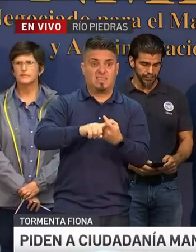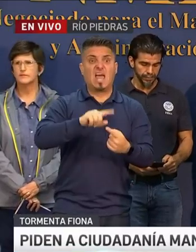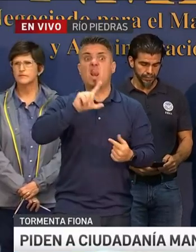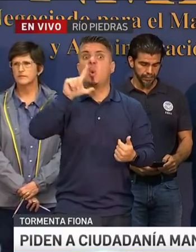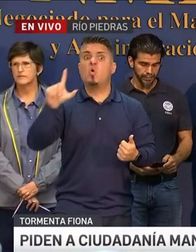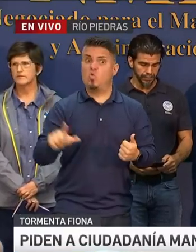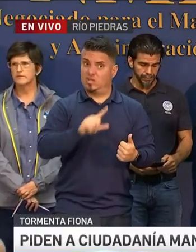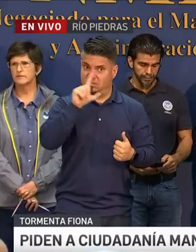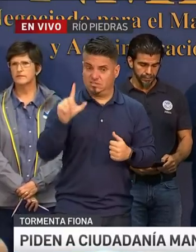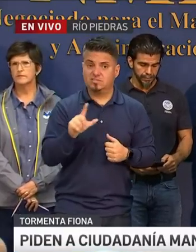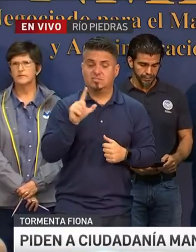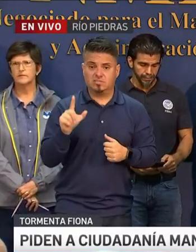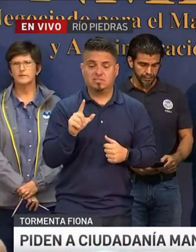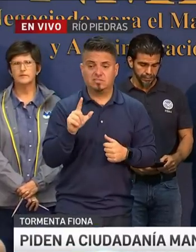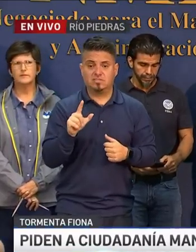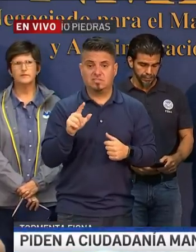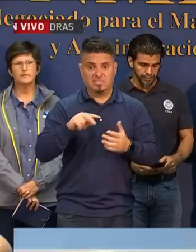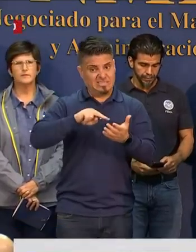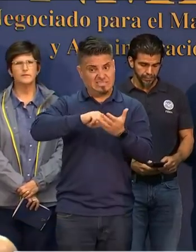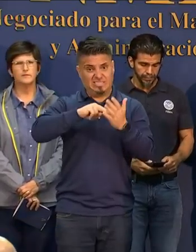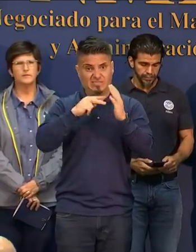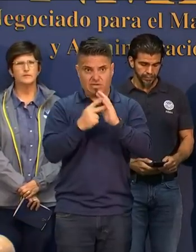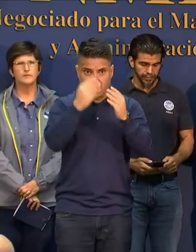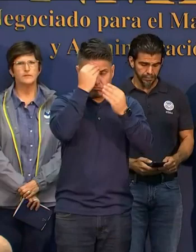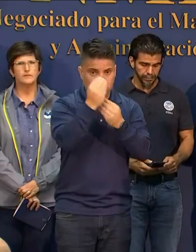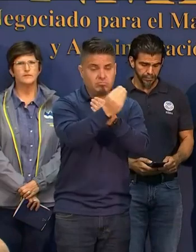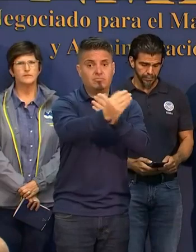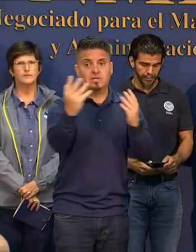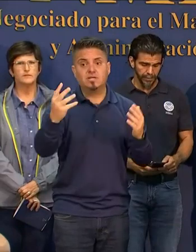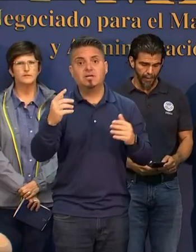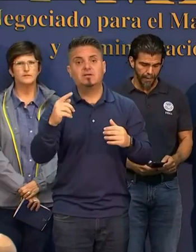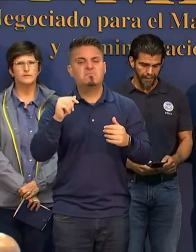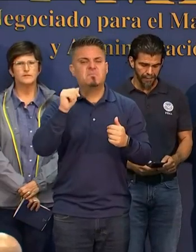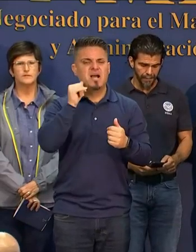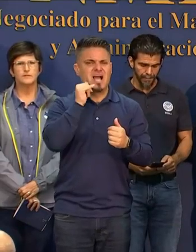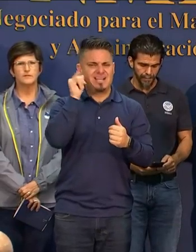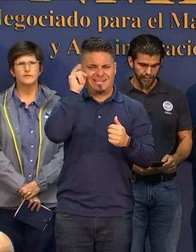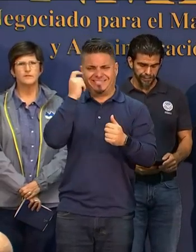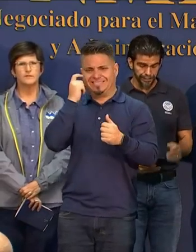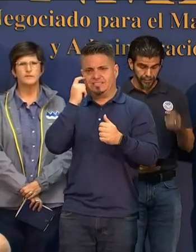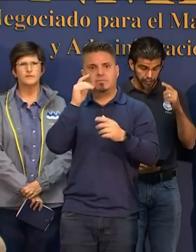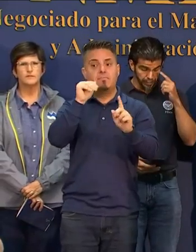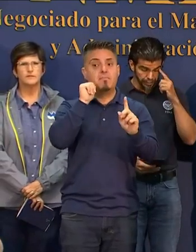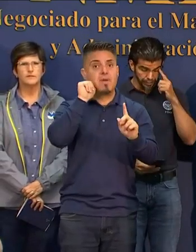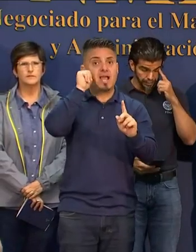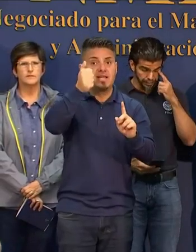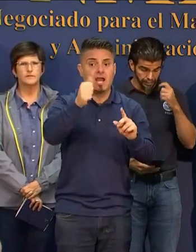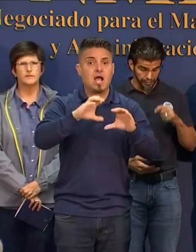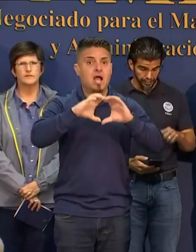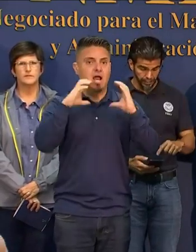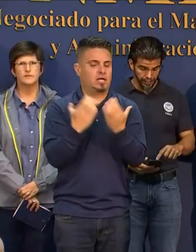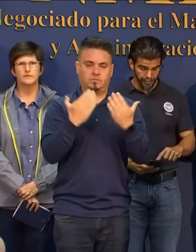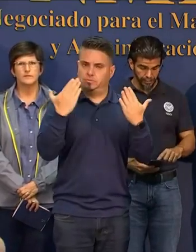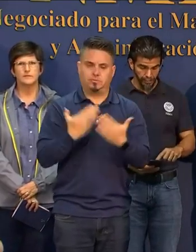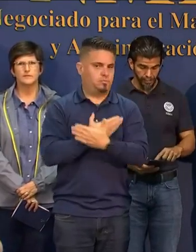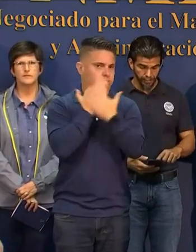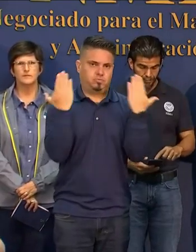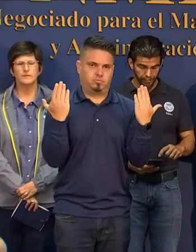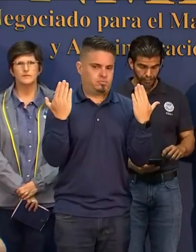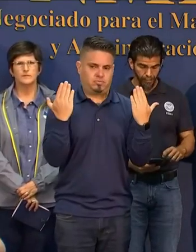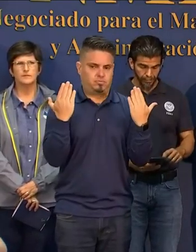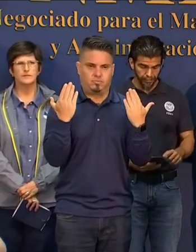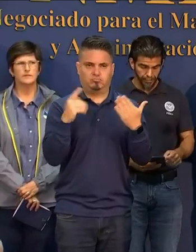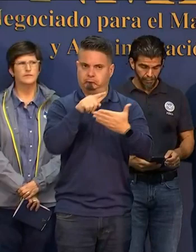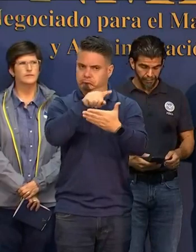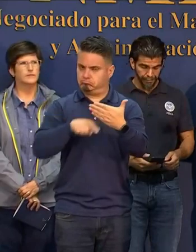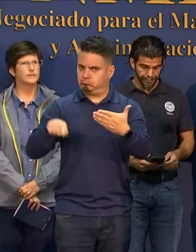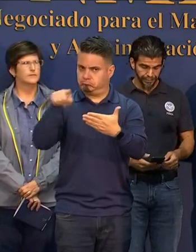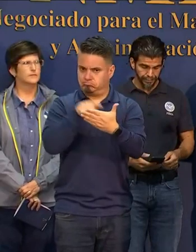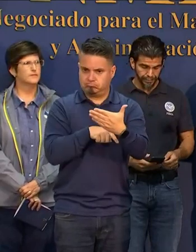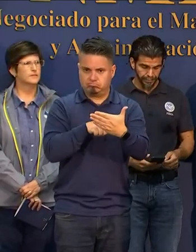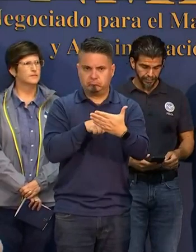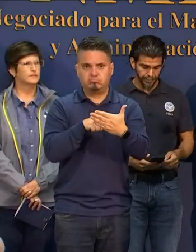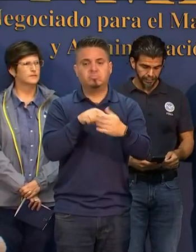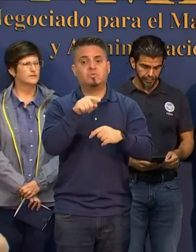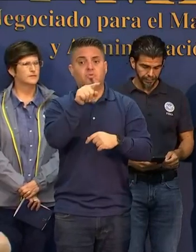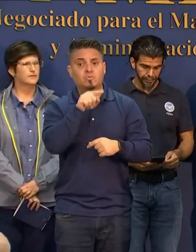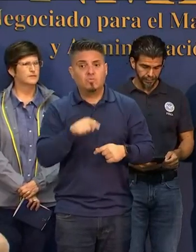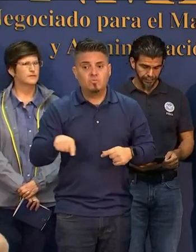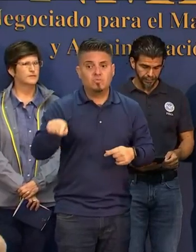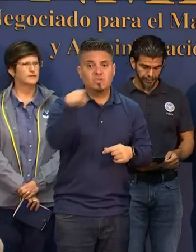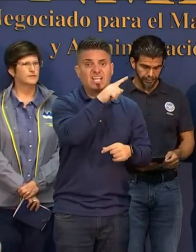EN POR HORA EL AVISO DE